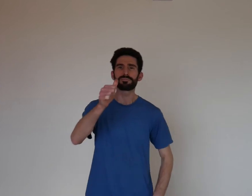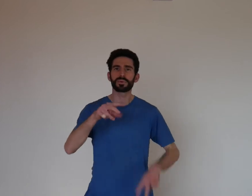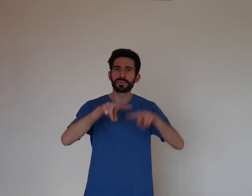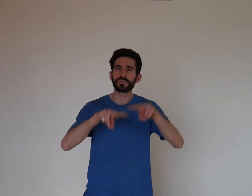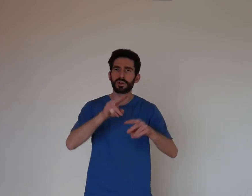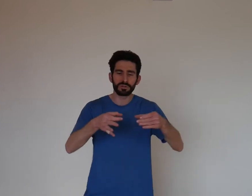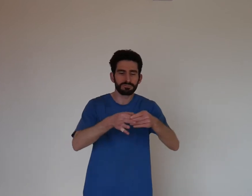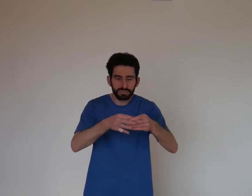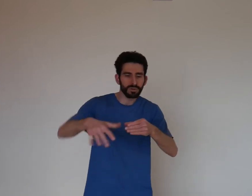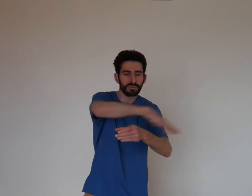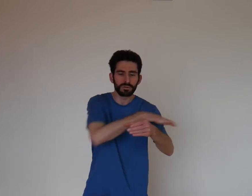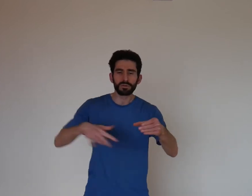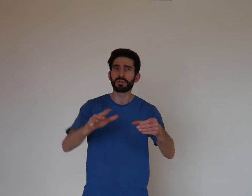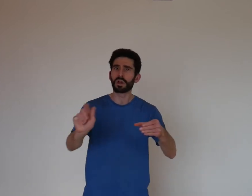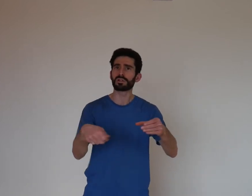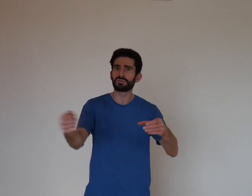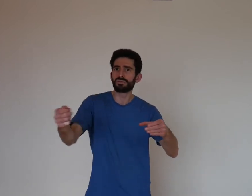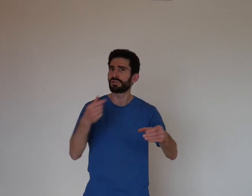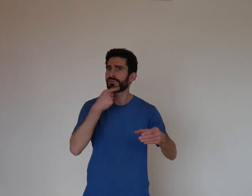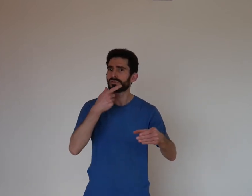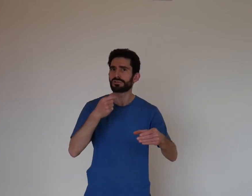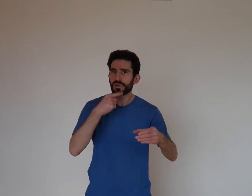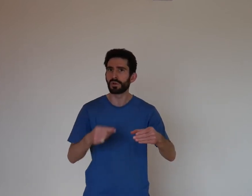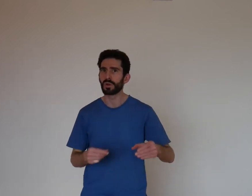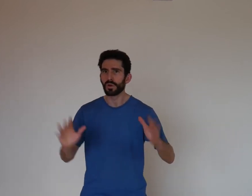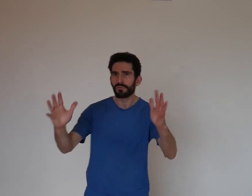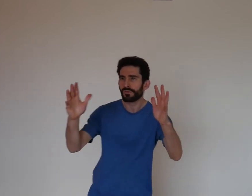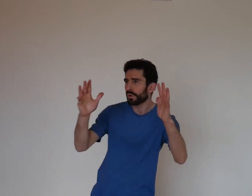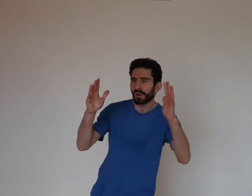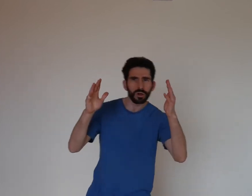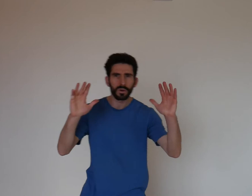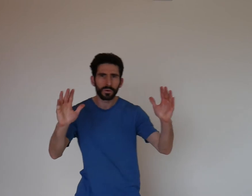Autour des premiers villages, il y avait la nature. C'était facile d'aller dans la forêt.